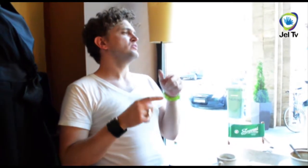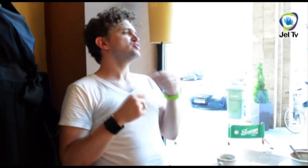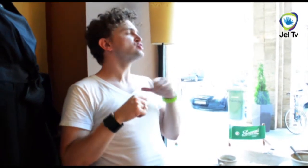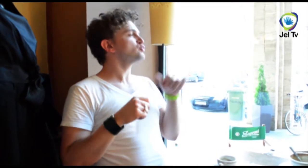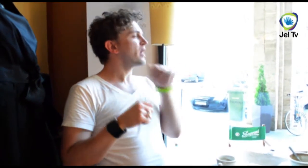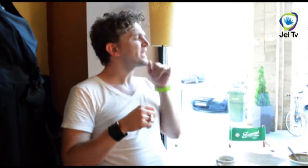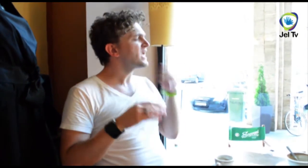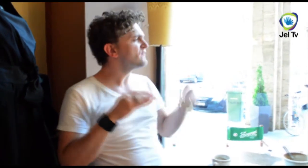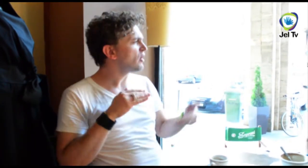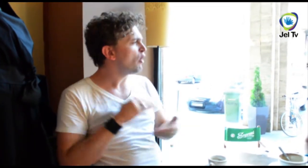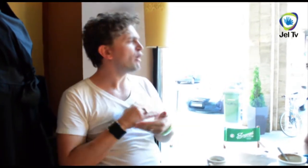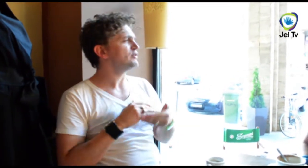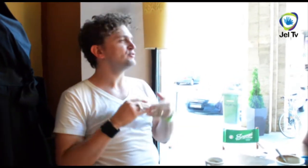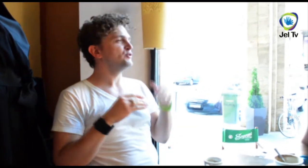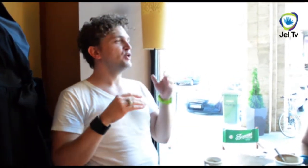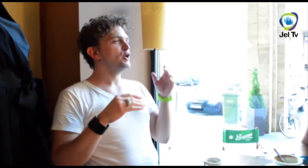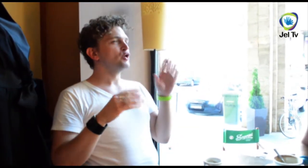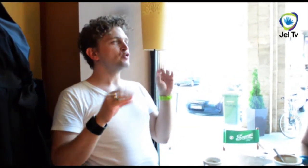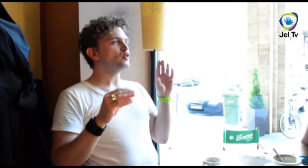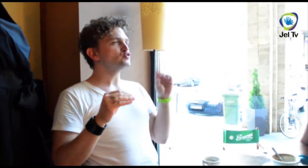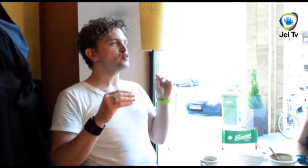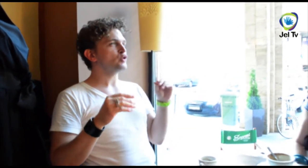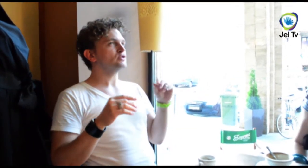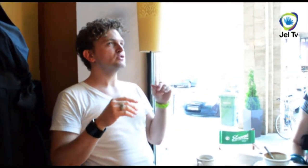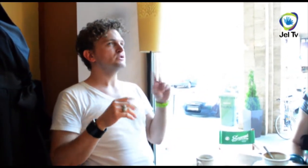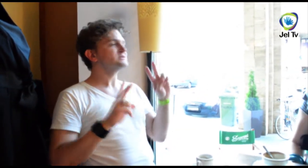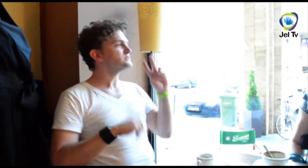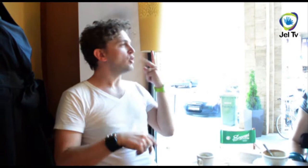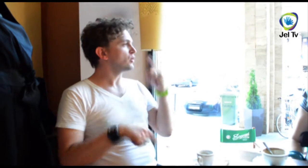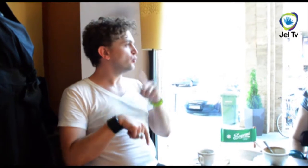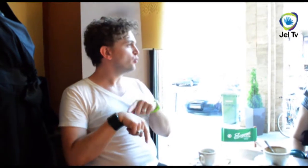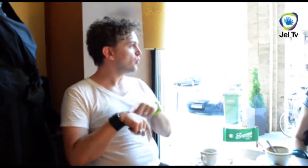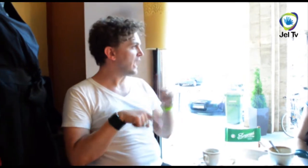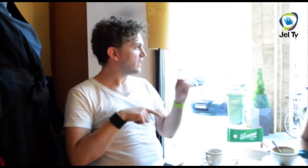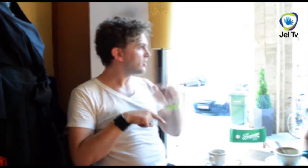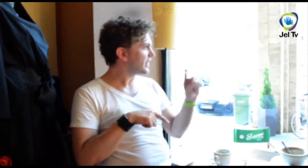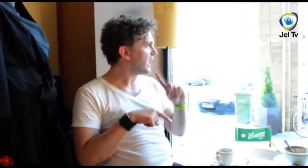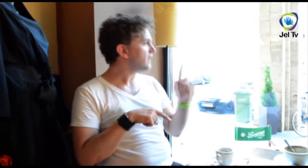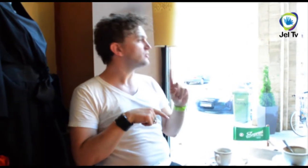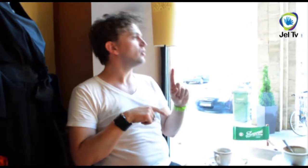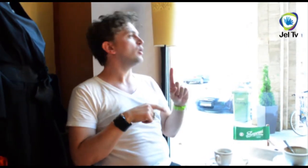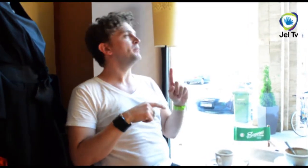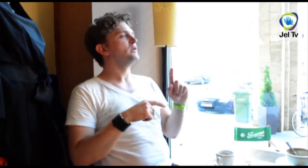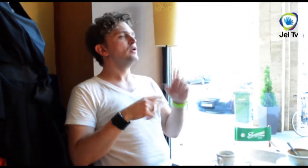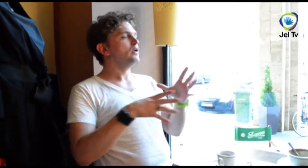Az ott eltöltött sok év alatt nagyon sok szakórára jártam.